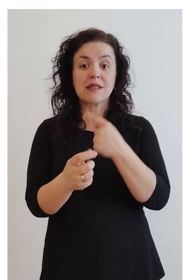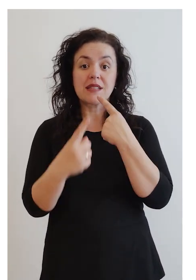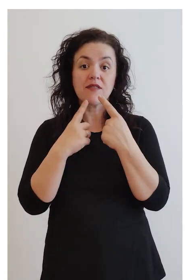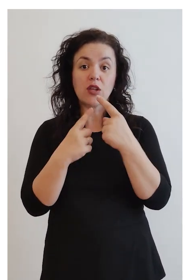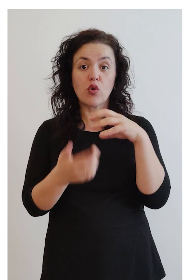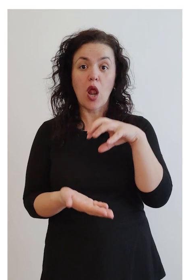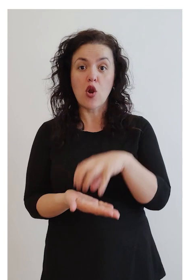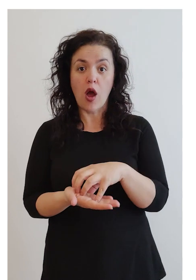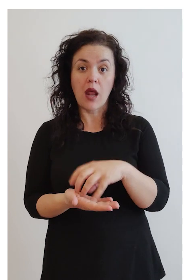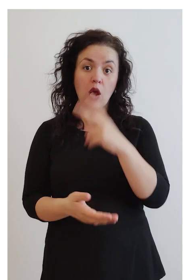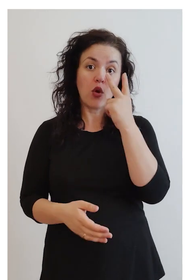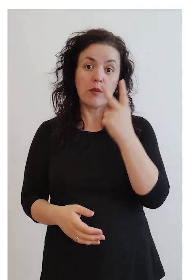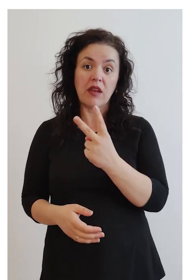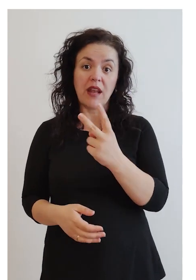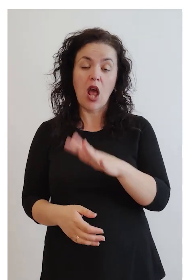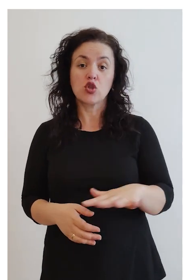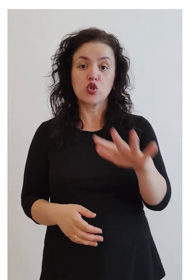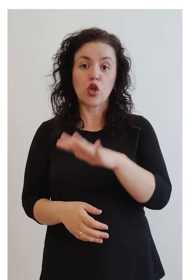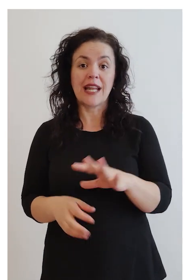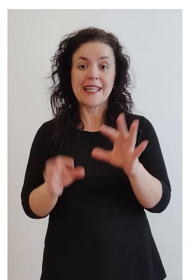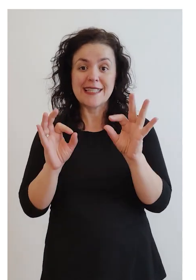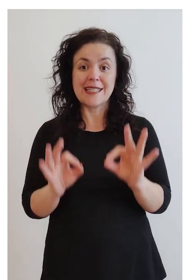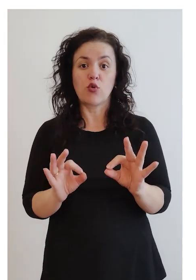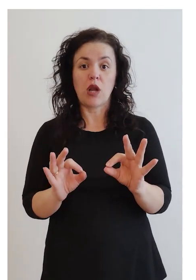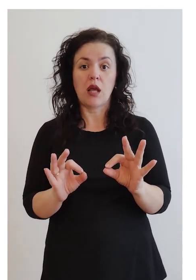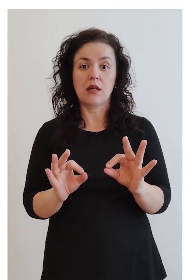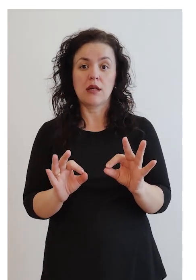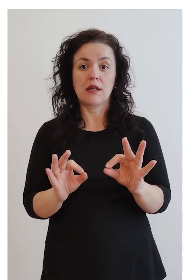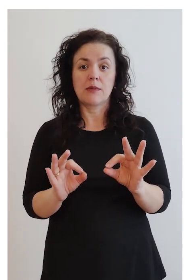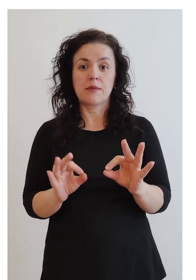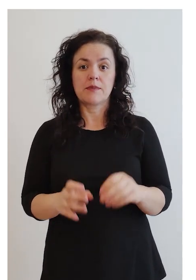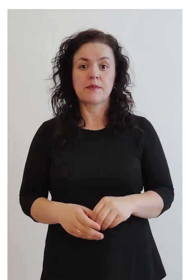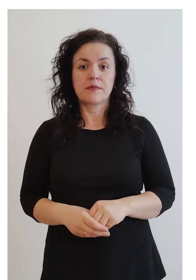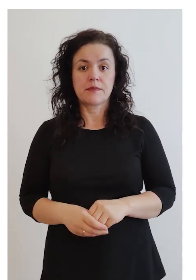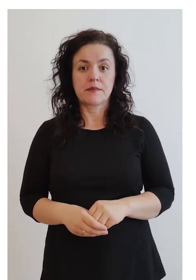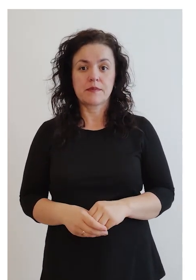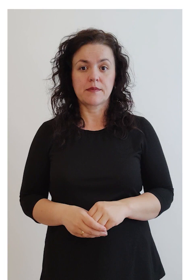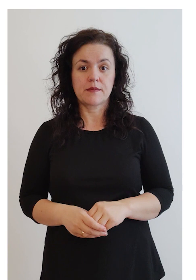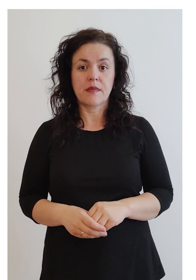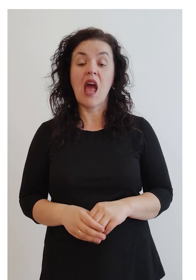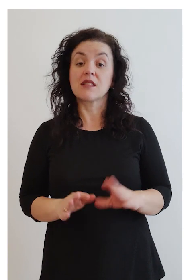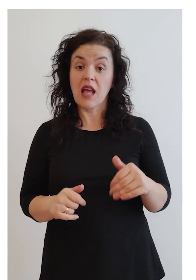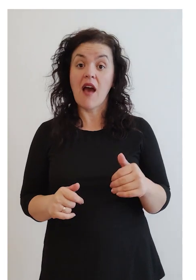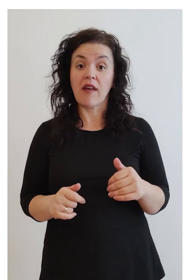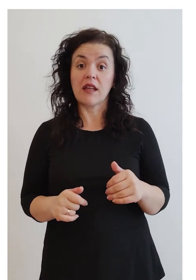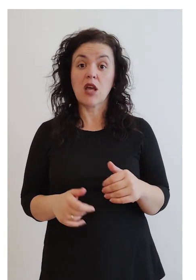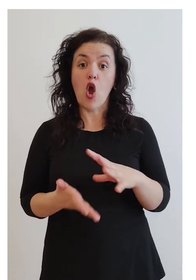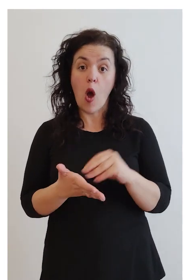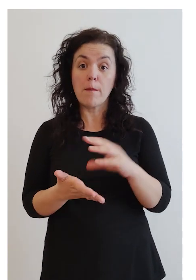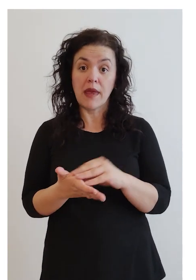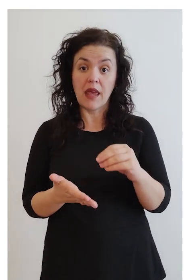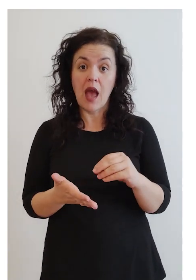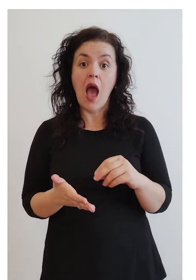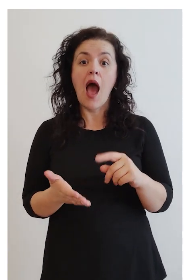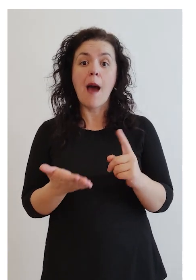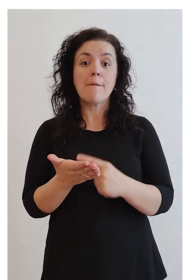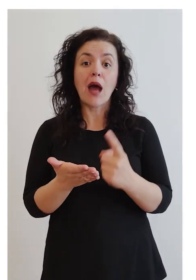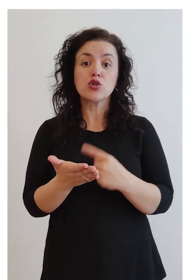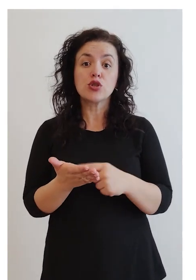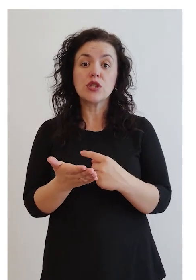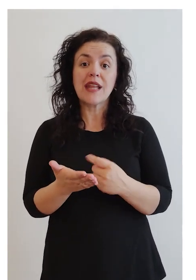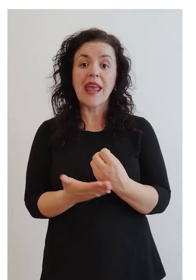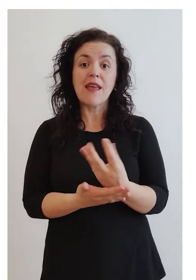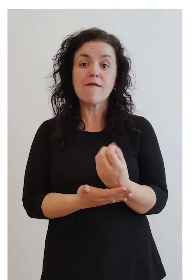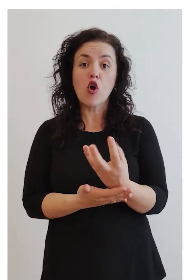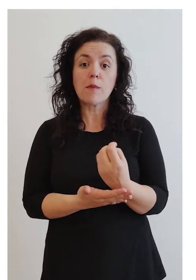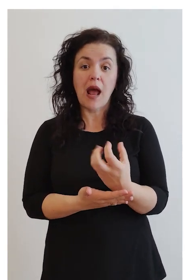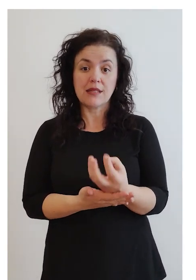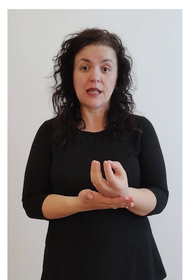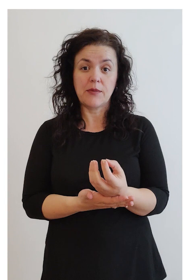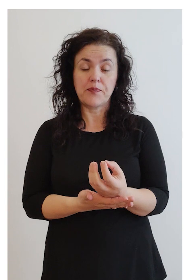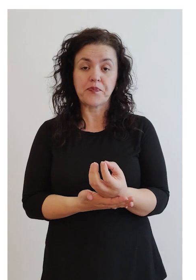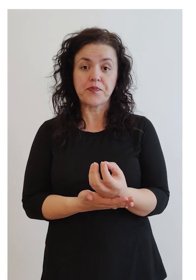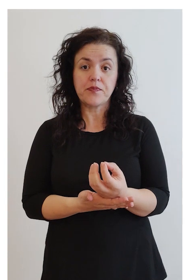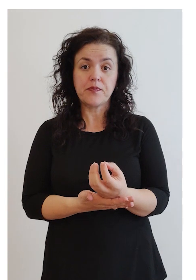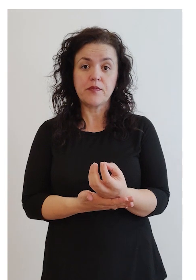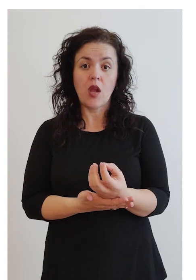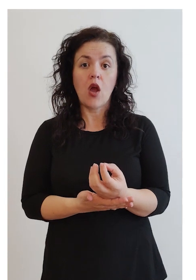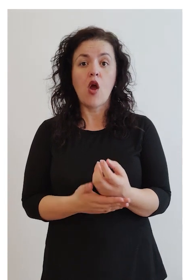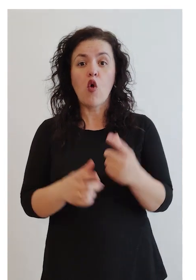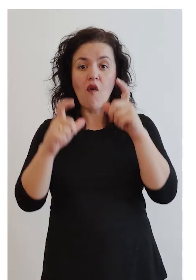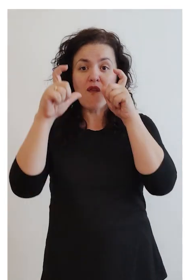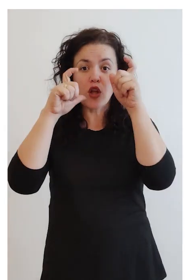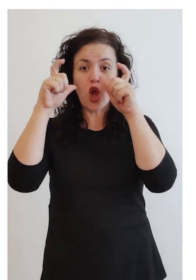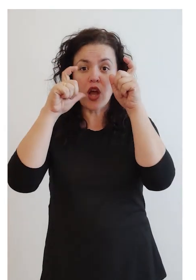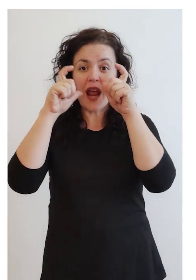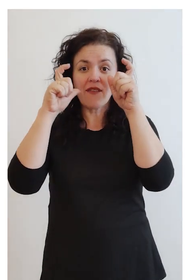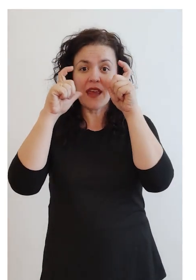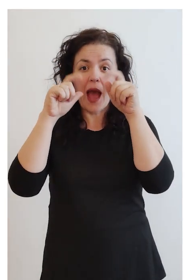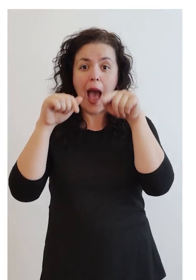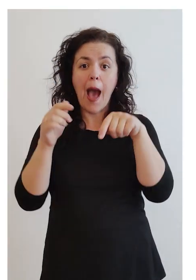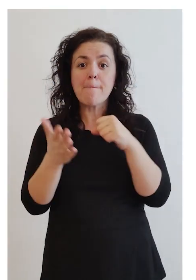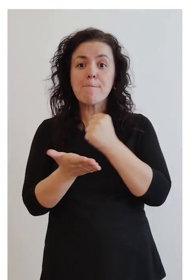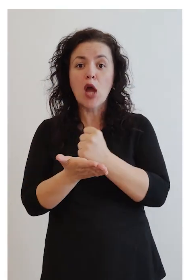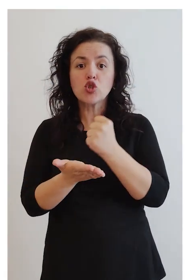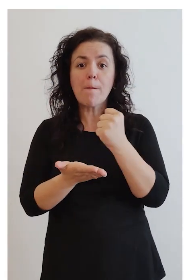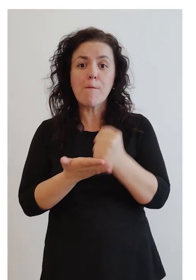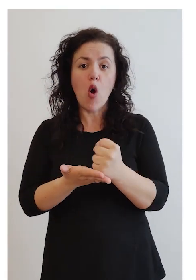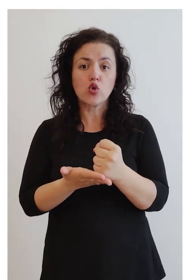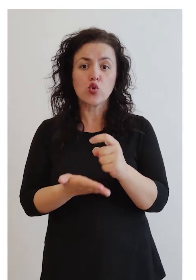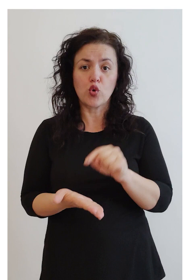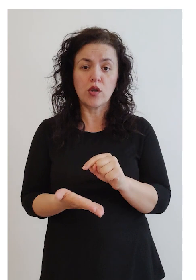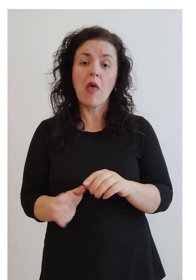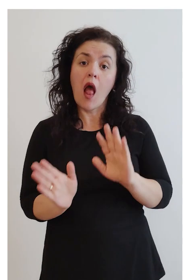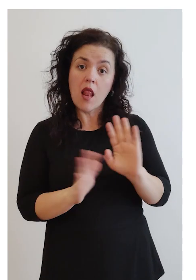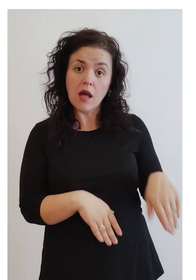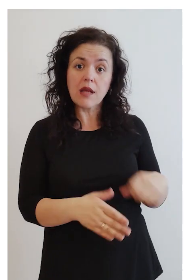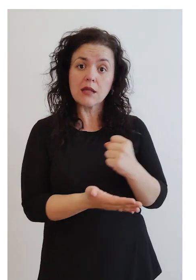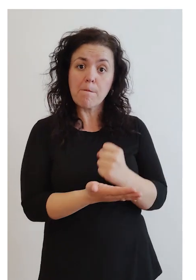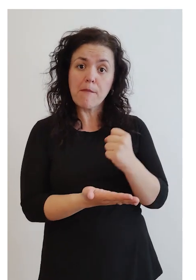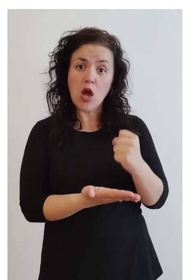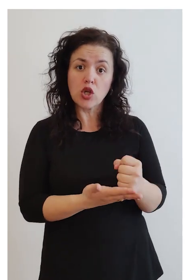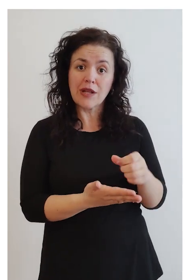Să aveți copii ale paginii de informații cu fotografie a pașaportului. Lăsați pașaportul în seiful hotelului dacă acest lucru este disponibil și permis.